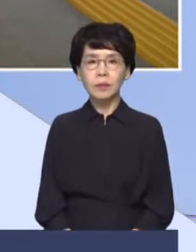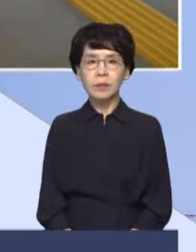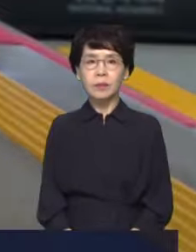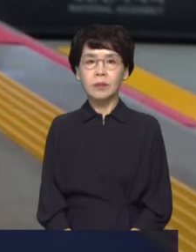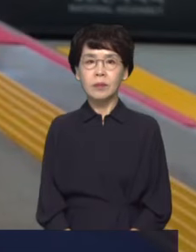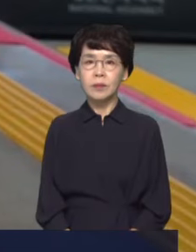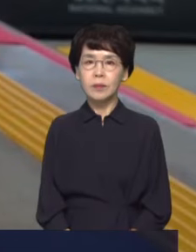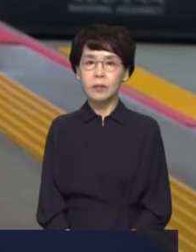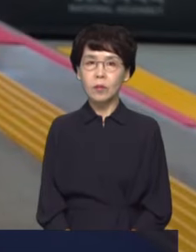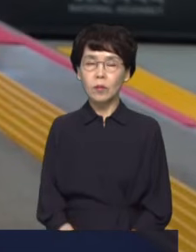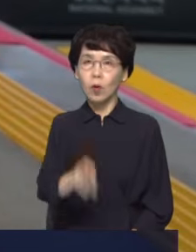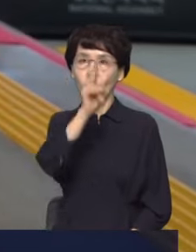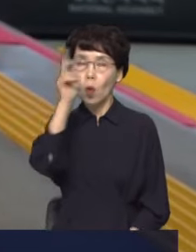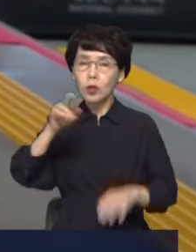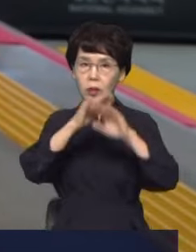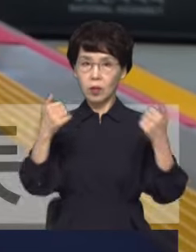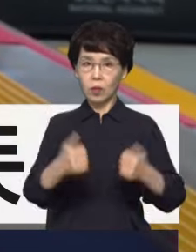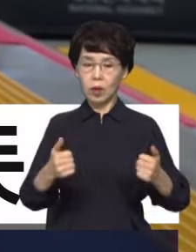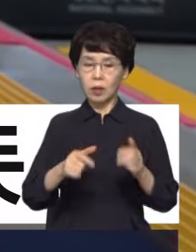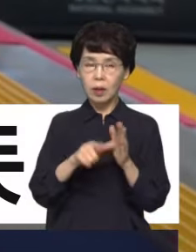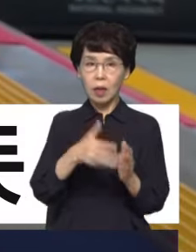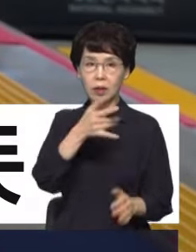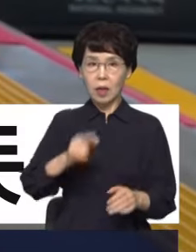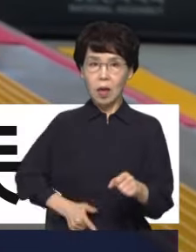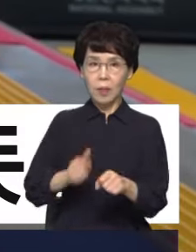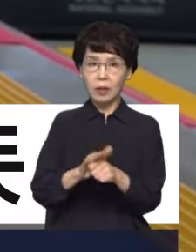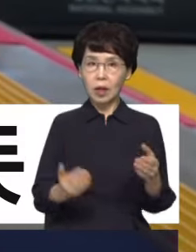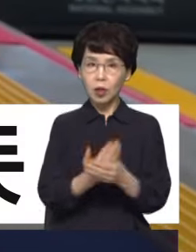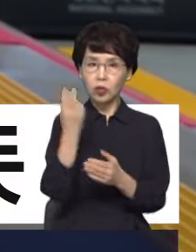(기자) 오후 전체회의에서는 채 해병